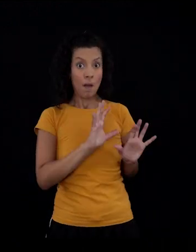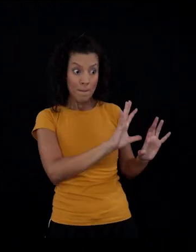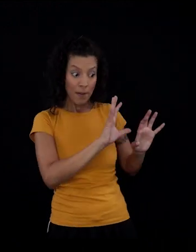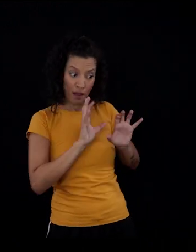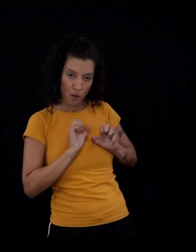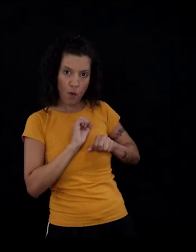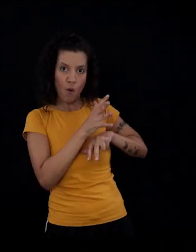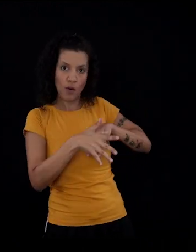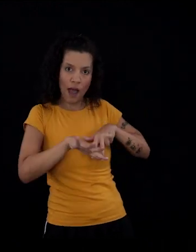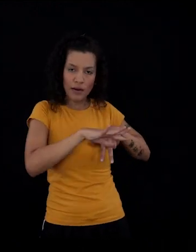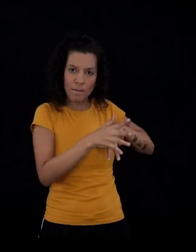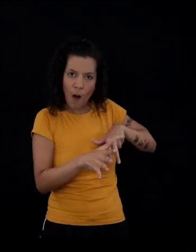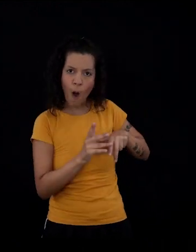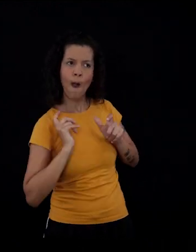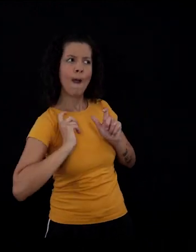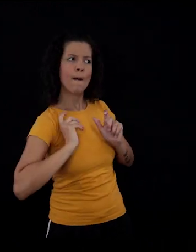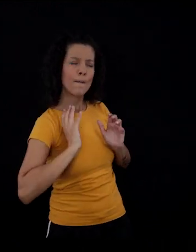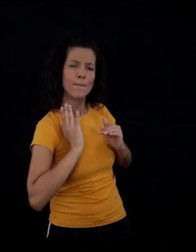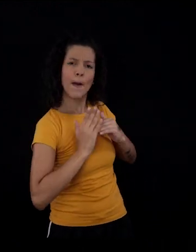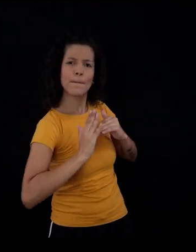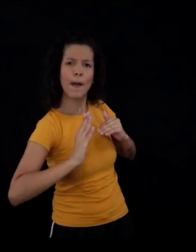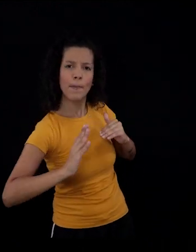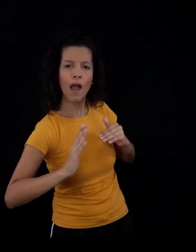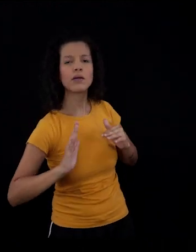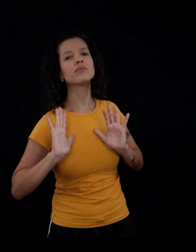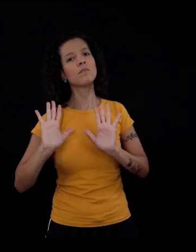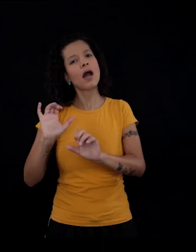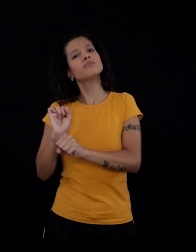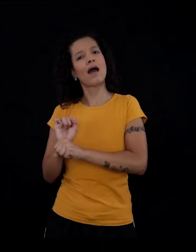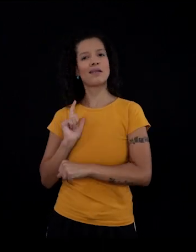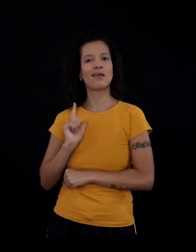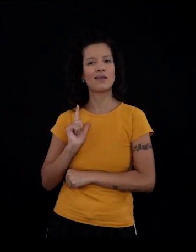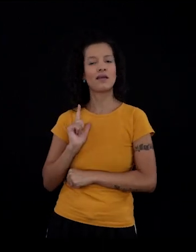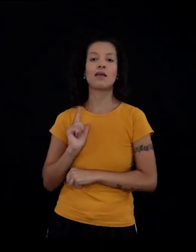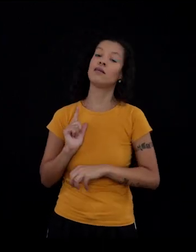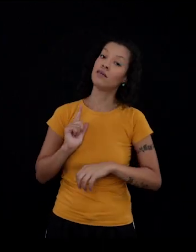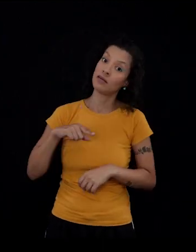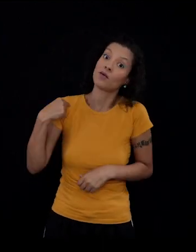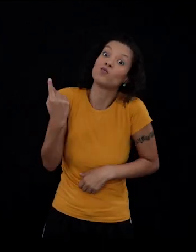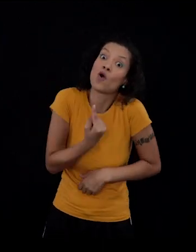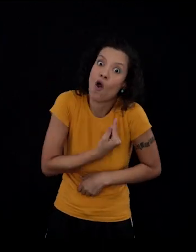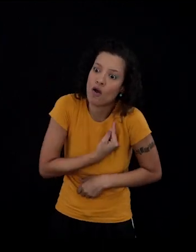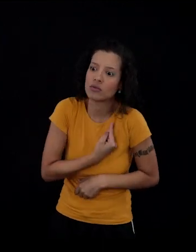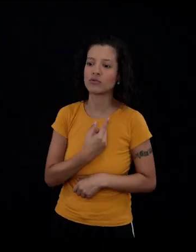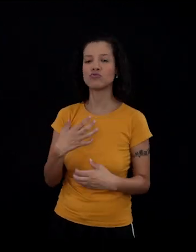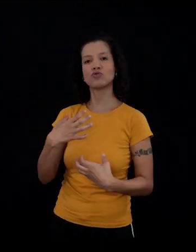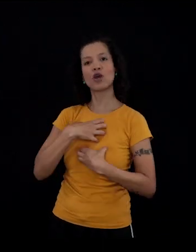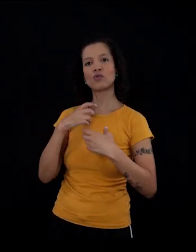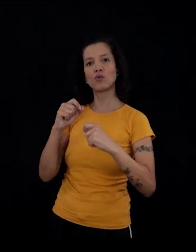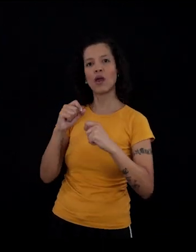do carimbó batendo mesmo, sem conversa. Daí o nosso papel era esse.